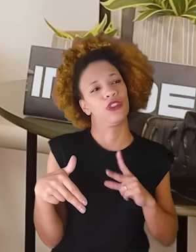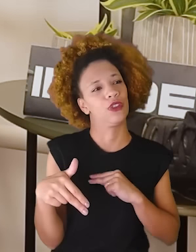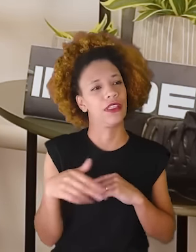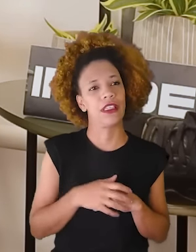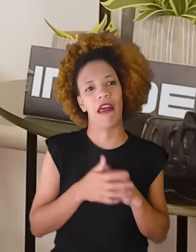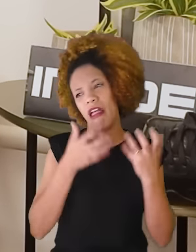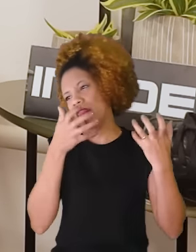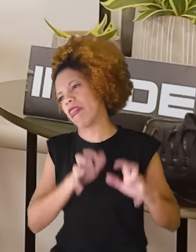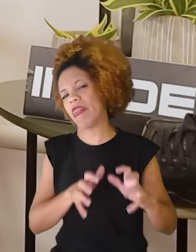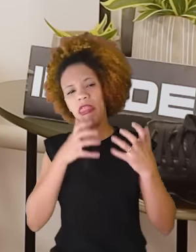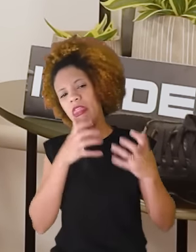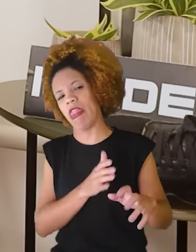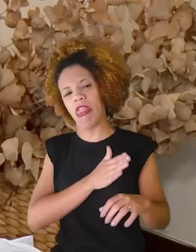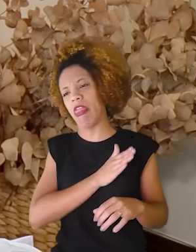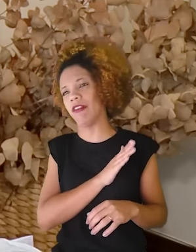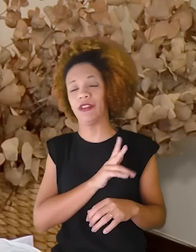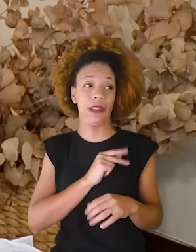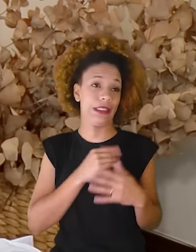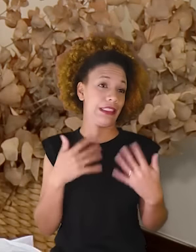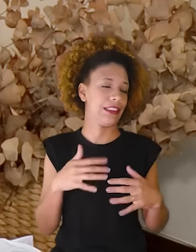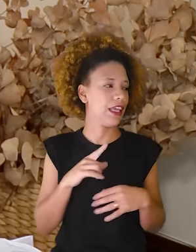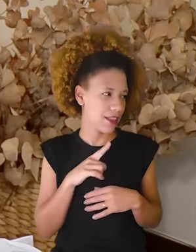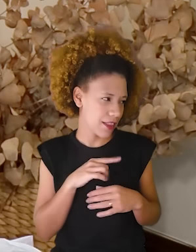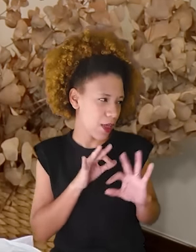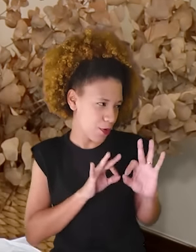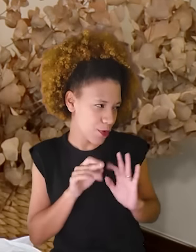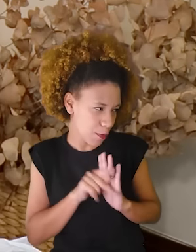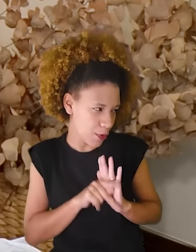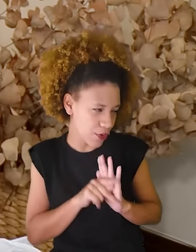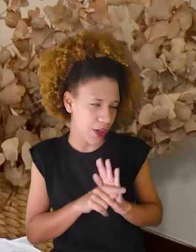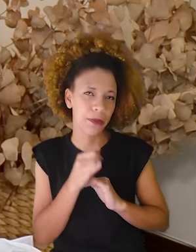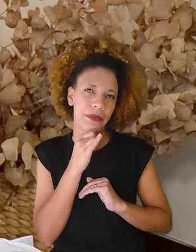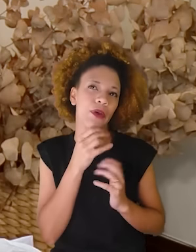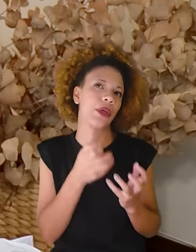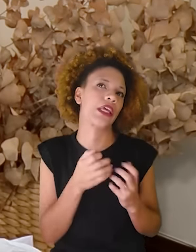negacionista ele fica caraca mano e tu tem uns planos assim do tipo Teve alguma eu queria saber